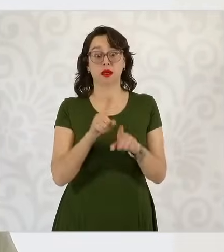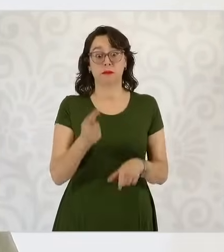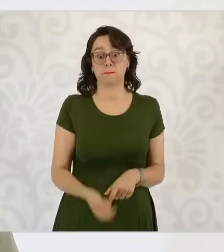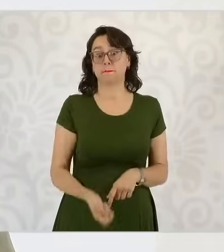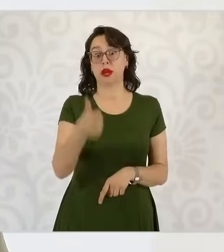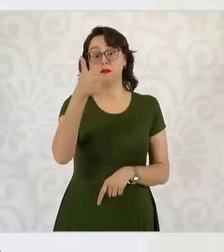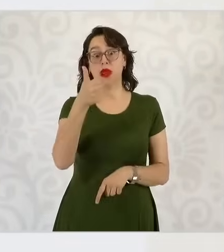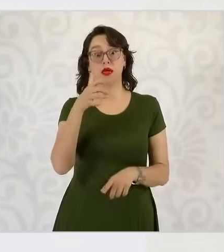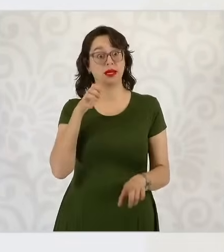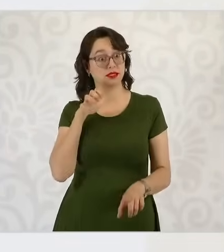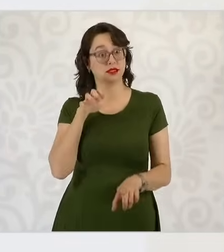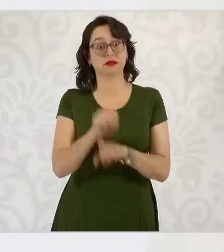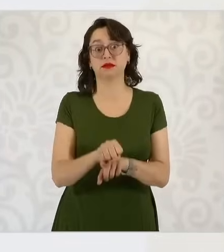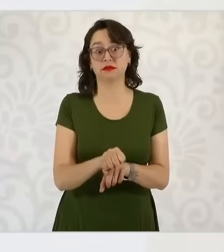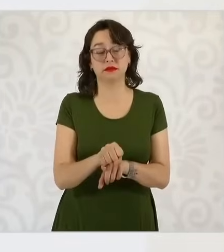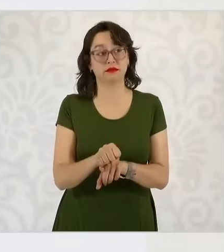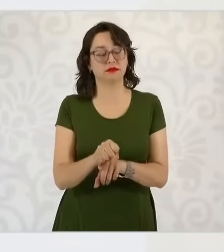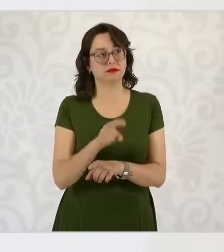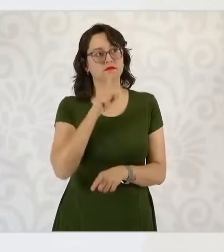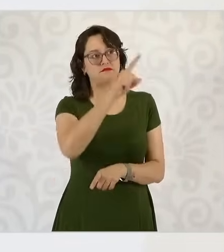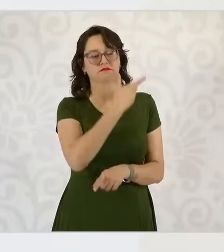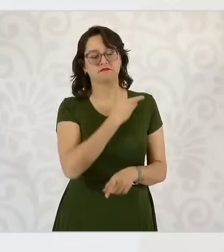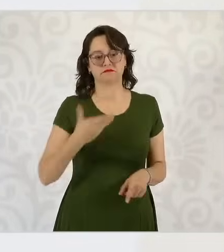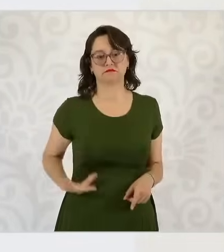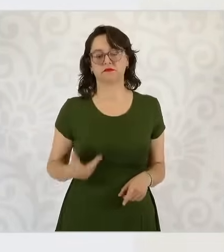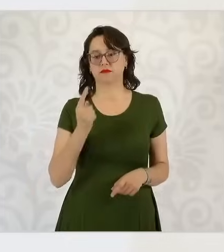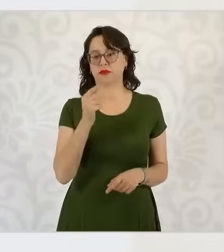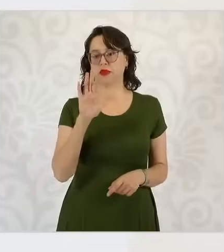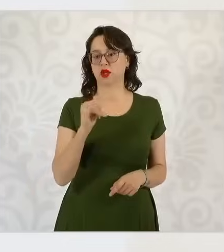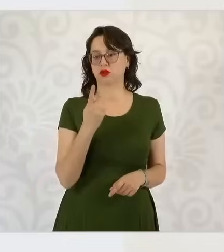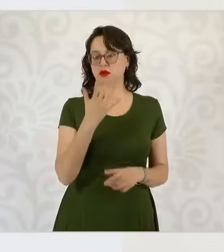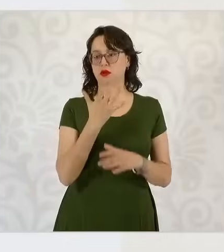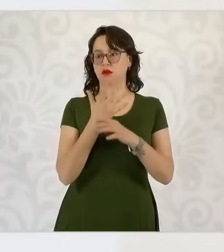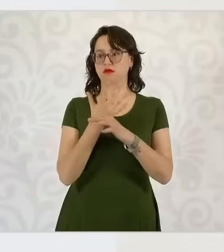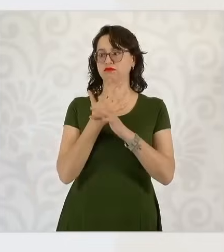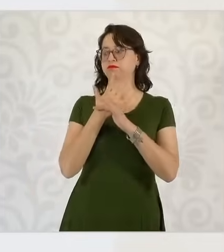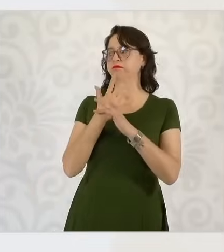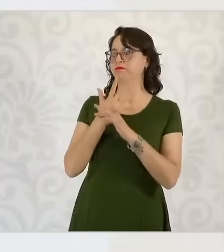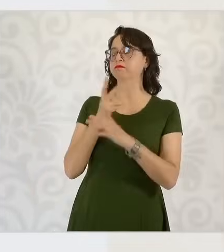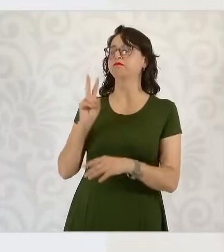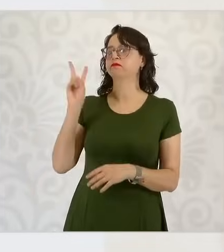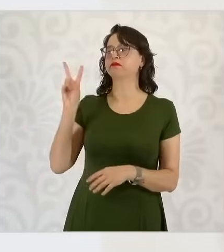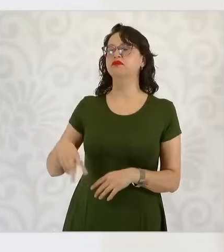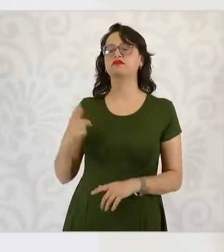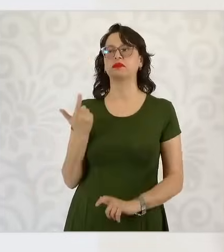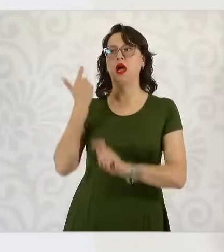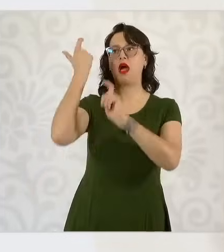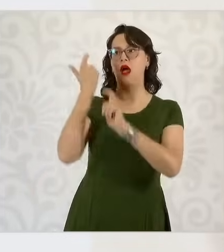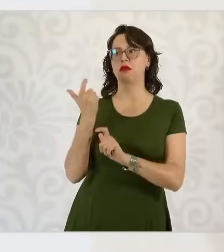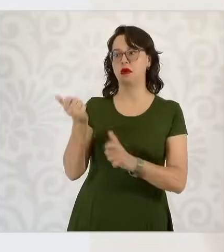las declaraciones del presidente Trump de decir eh mano dura para la entrada de armas de Estados